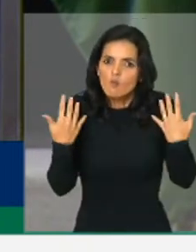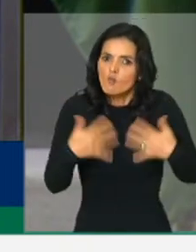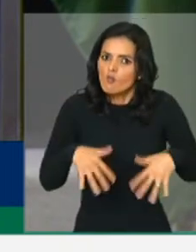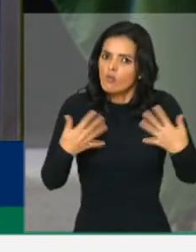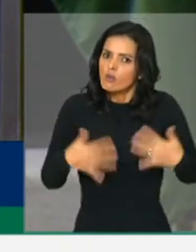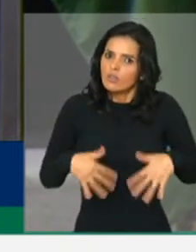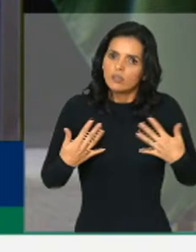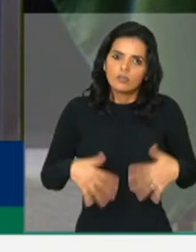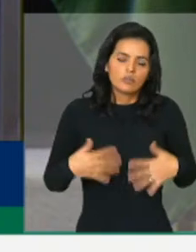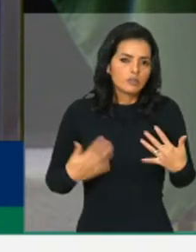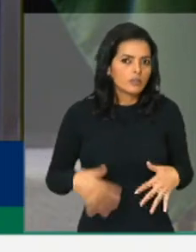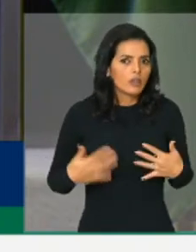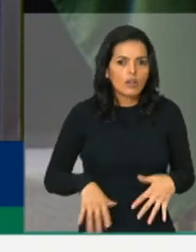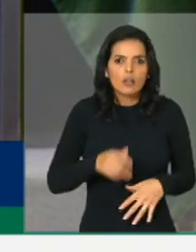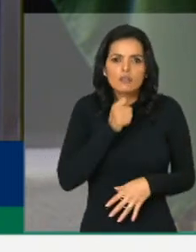INVESTIMENTOS, RECUPERAR AS EMPRESAS PRA QUE ELAS POSSAM